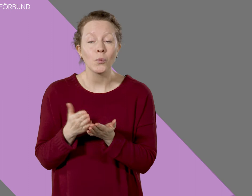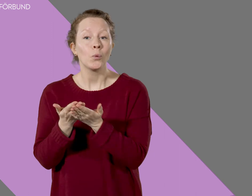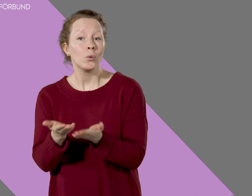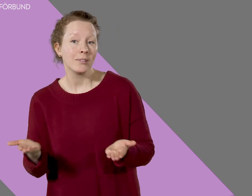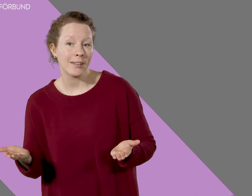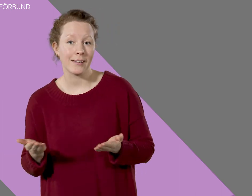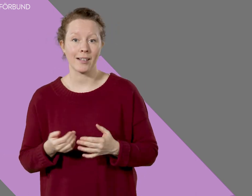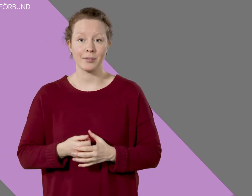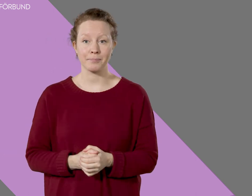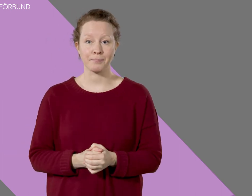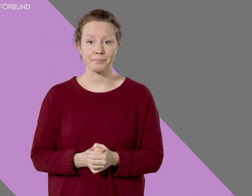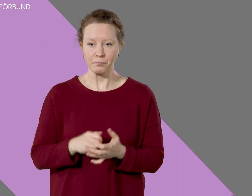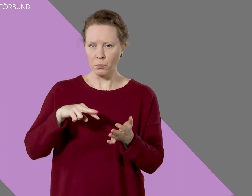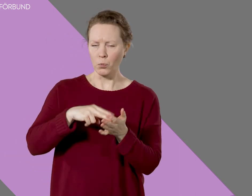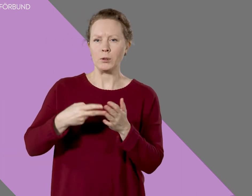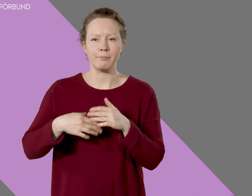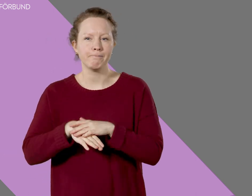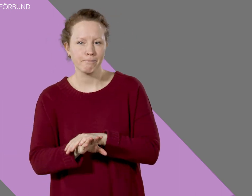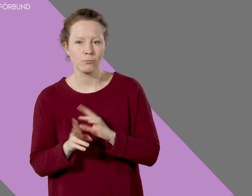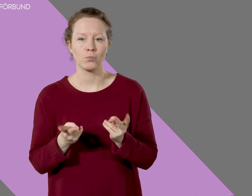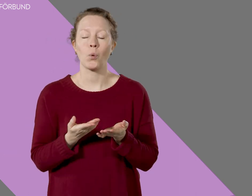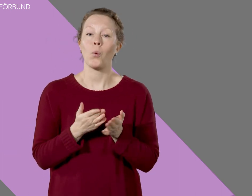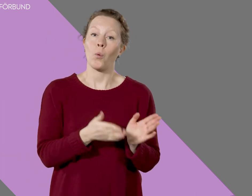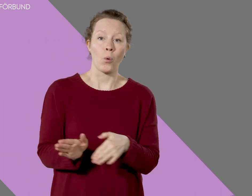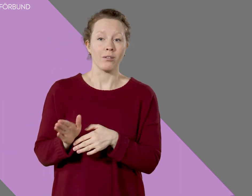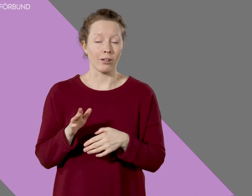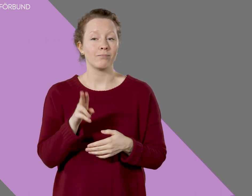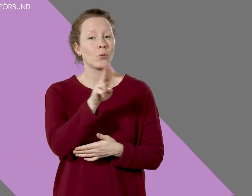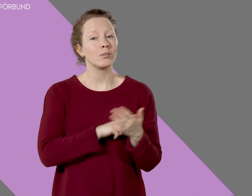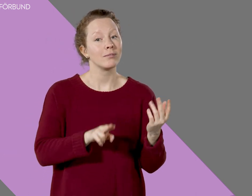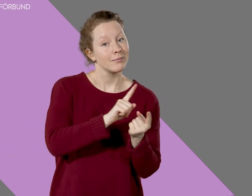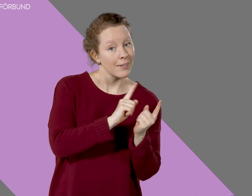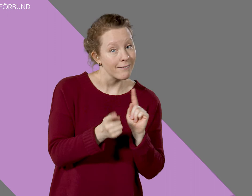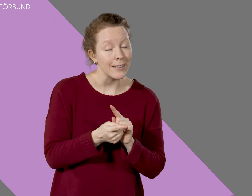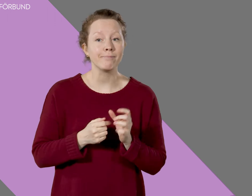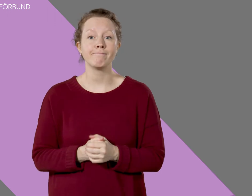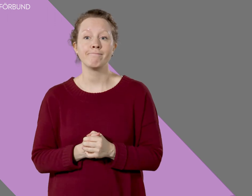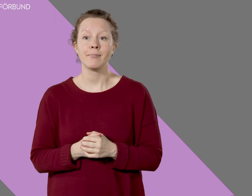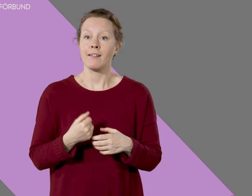och utställningar. Inom ramen för projektet ordnas också konstnärsträffar, -